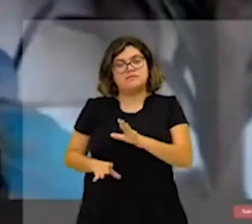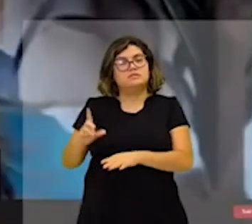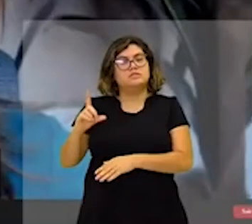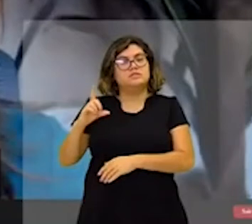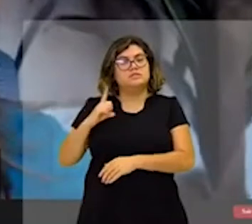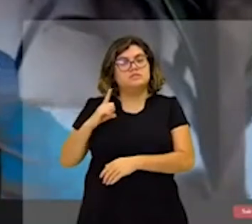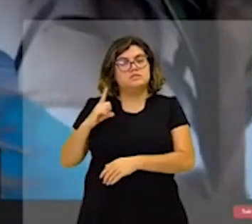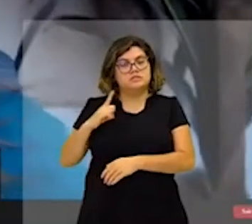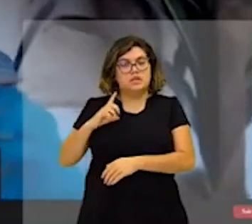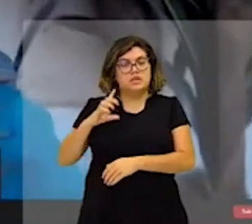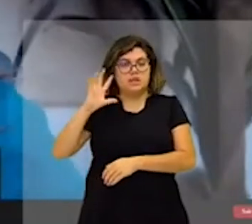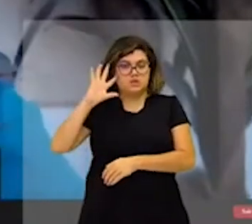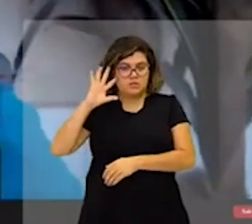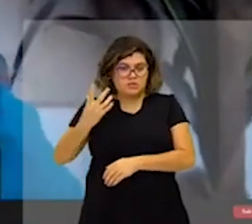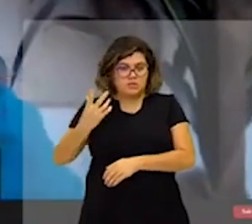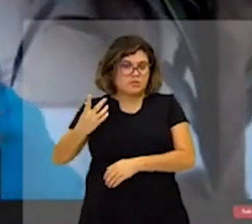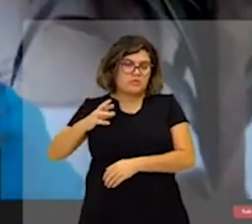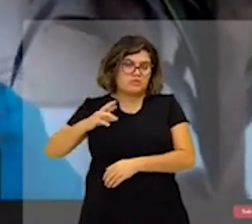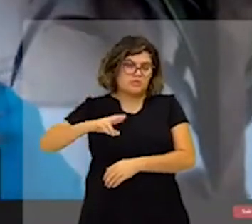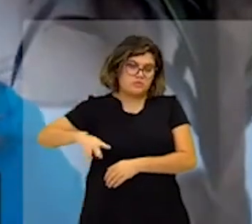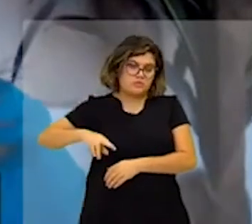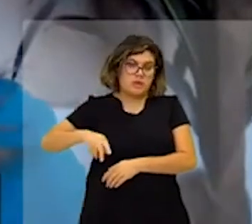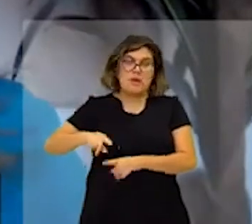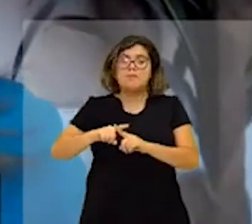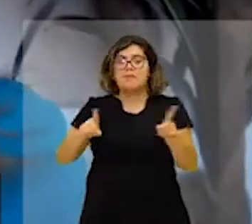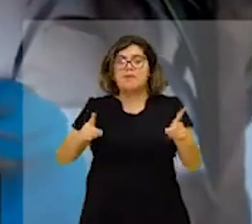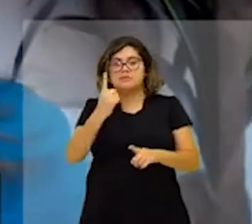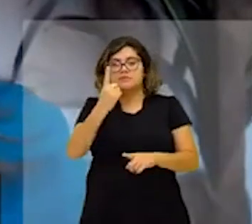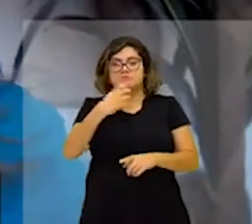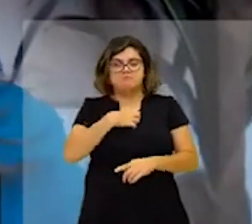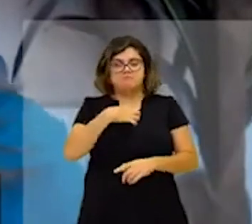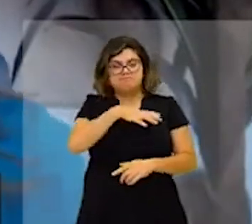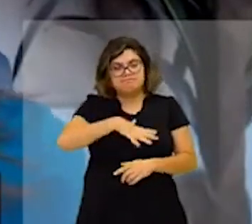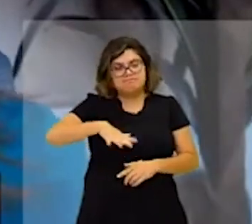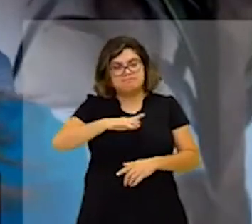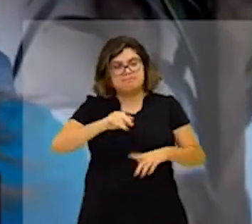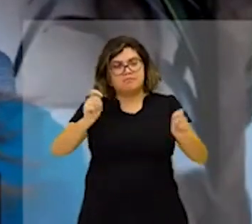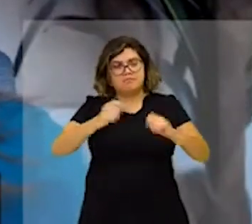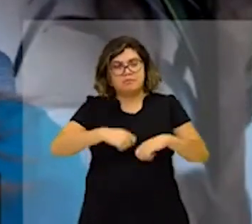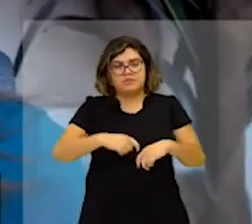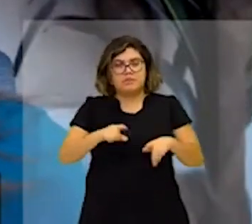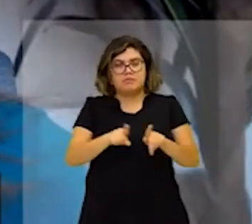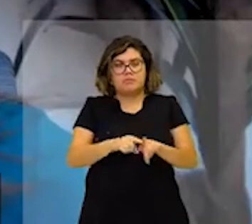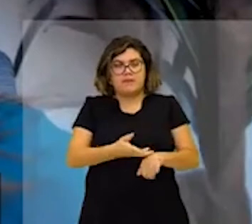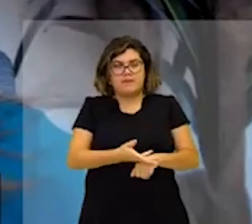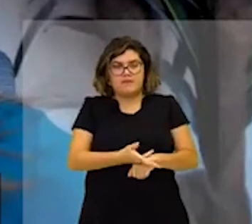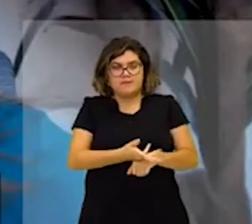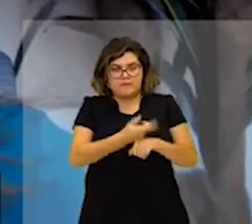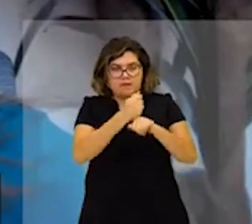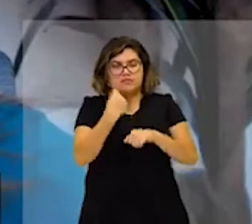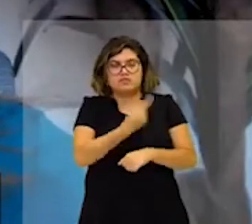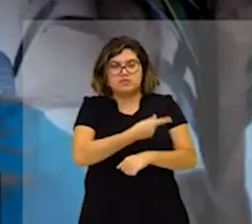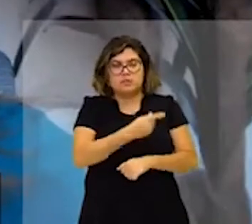a solução mas uma das formas muito possíveis e muito eficazes de que nós tenhamos sim controle